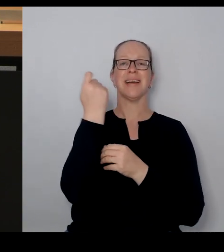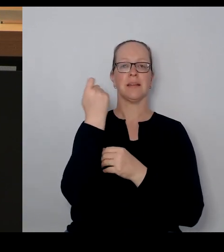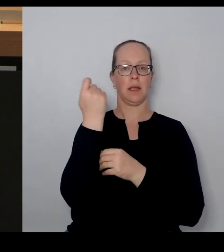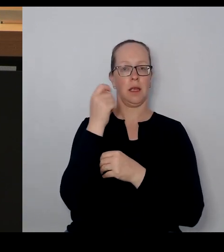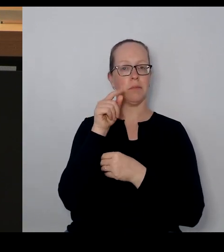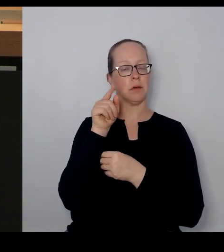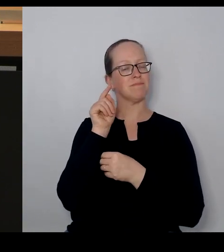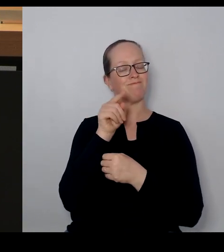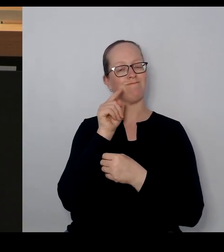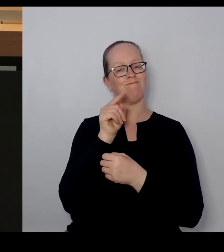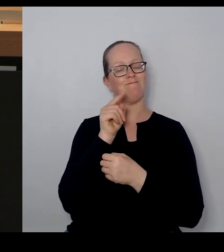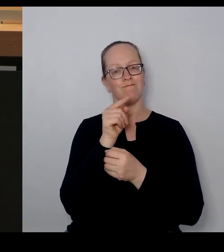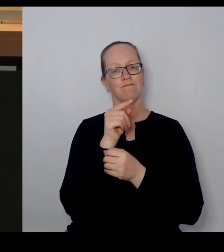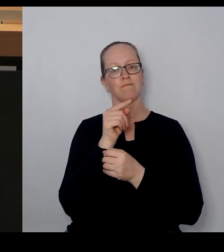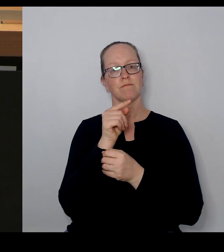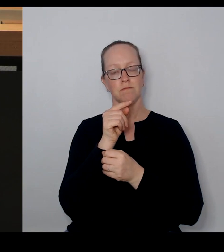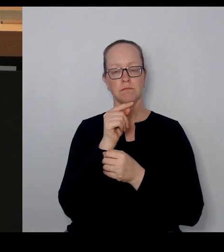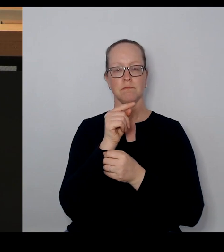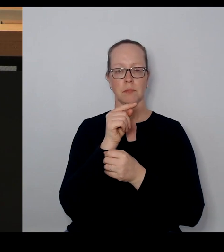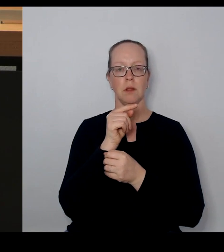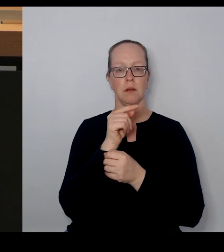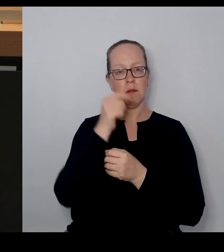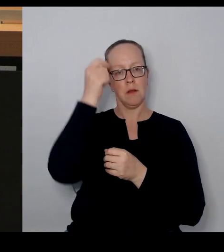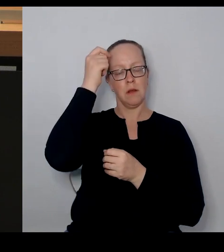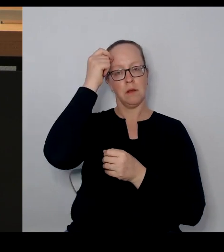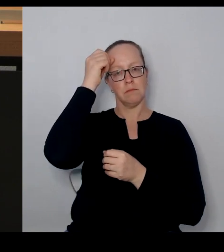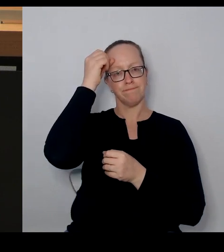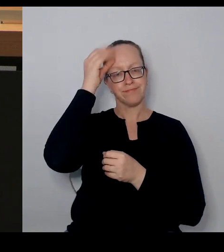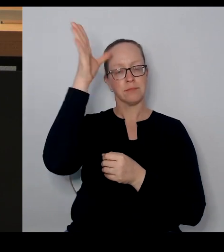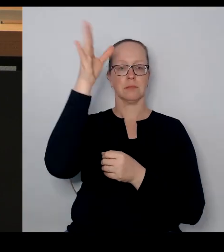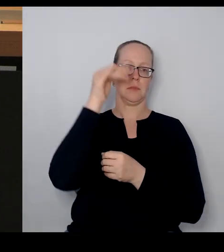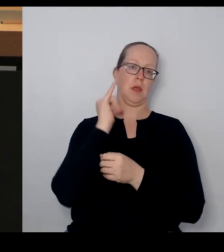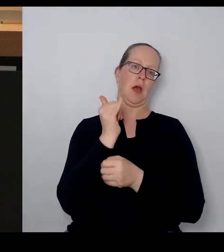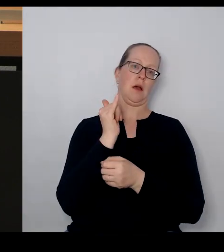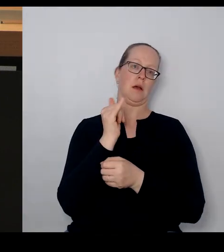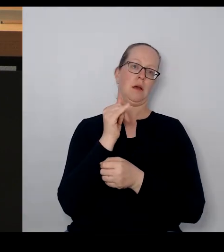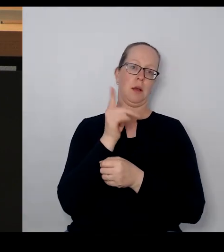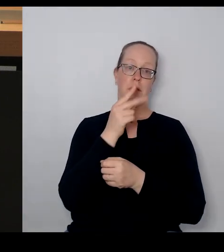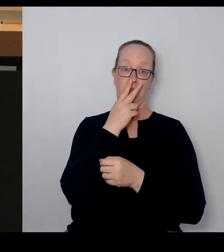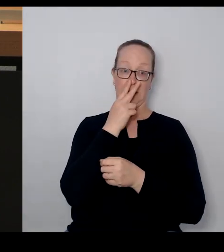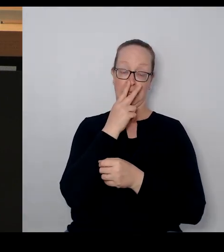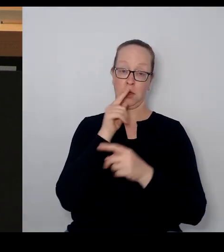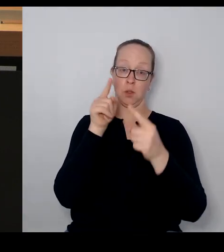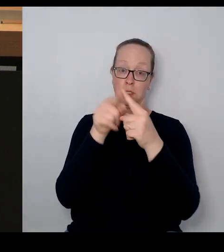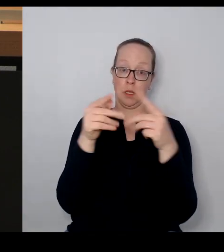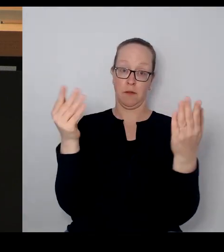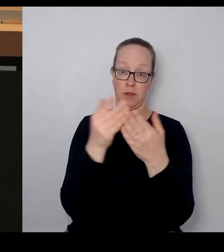Wo geht die Reise hin Denn wenn Sie sagen, es muss auch gesetzlich umgesteuert werden, dann müssen wir darüber reden,